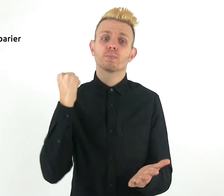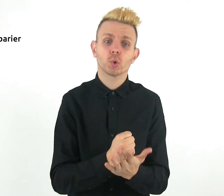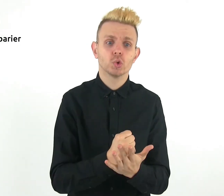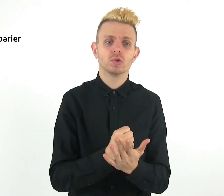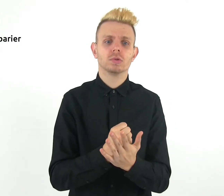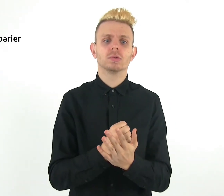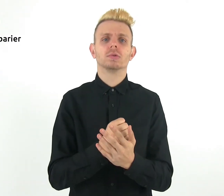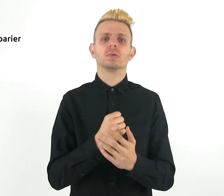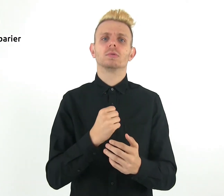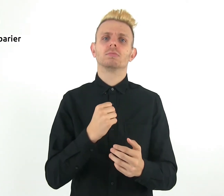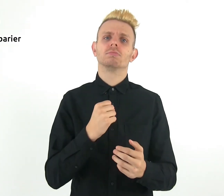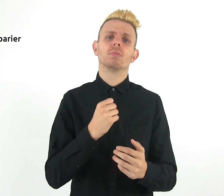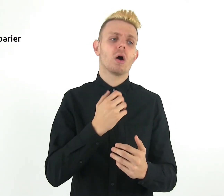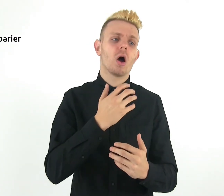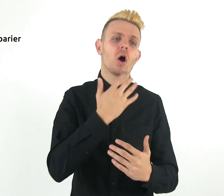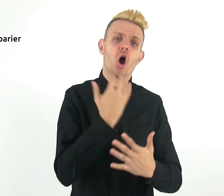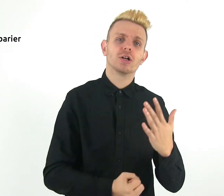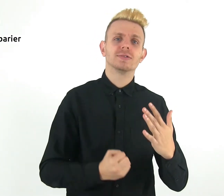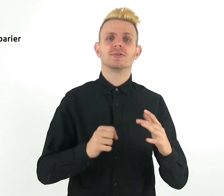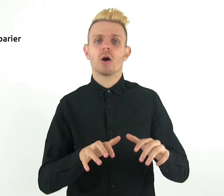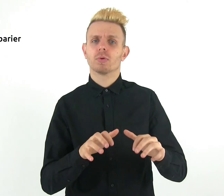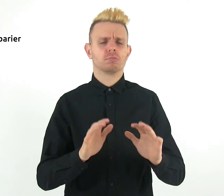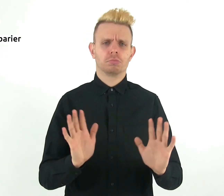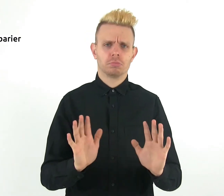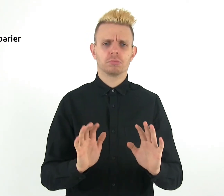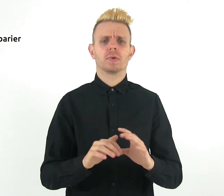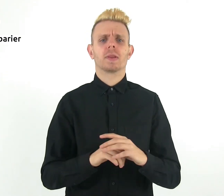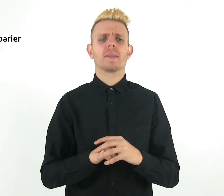(brak konieczności korzystania z komputera)